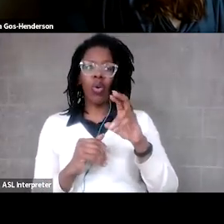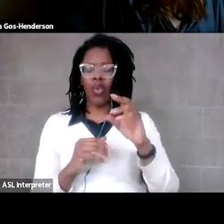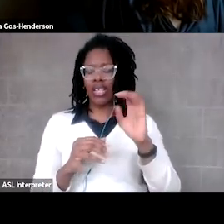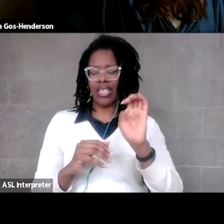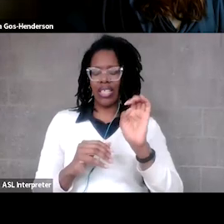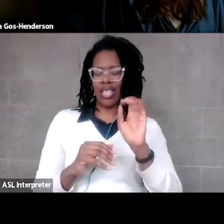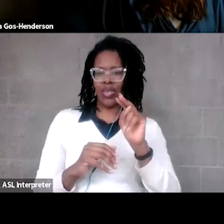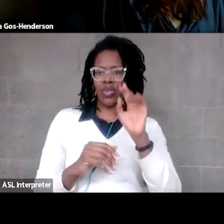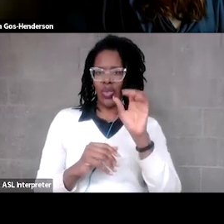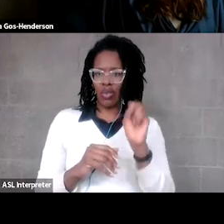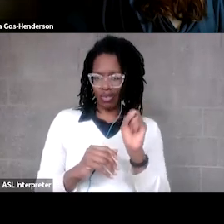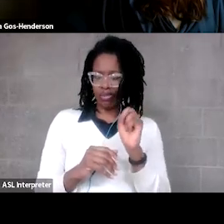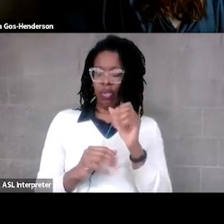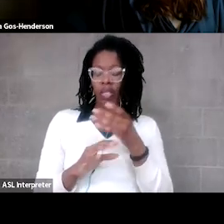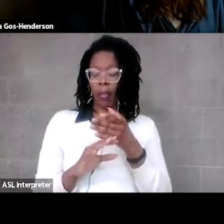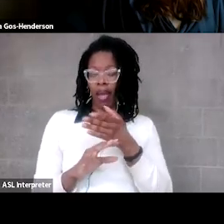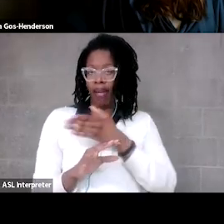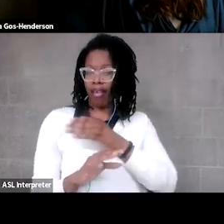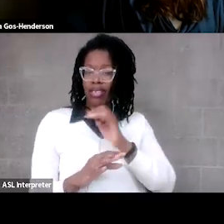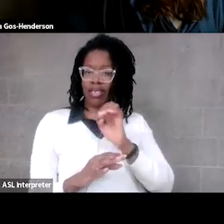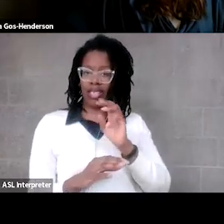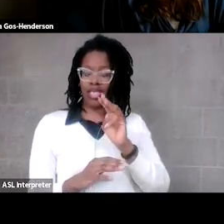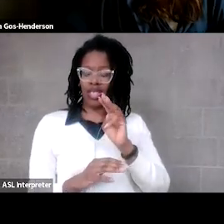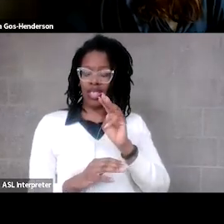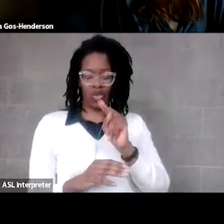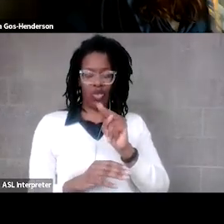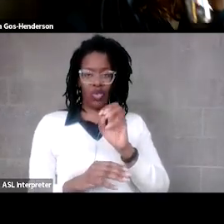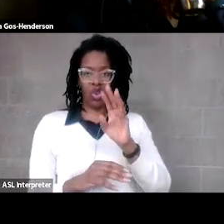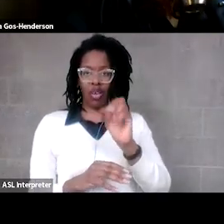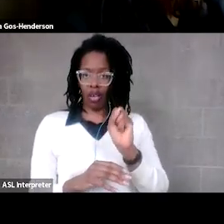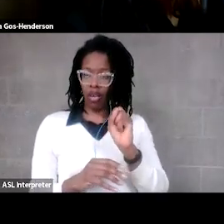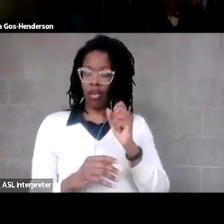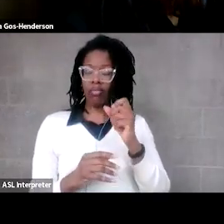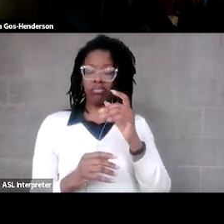que da información excelente sobre los éxitos de SOAR, actualizaciones de SSA